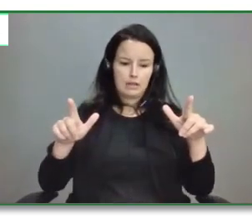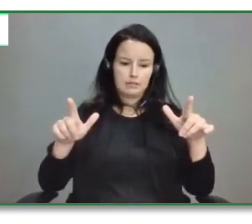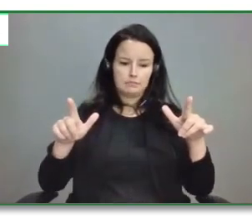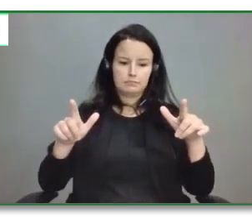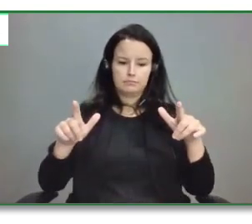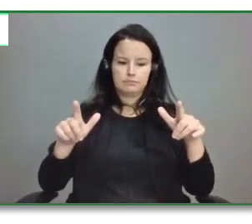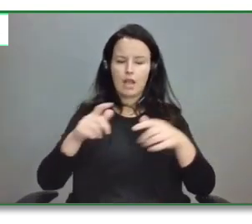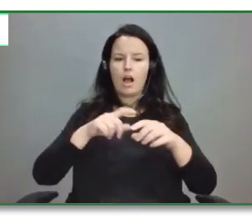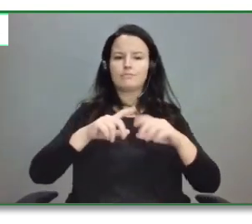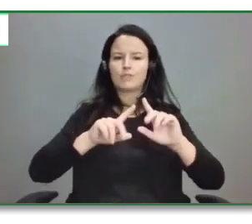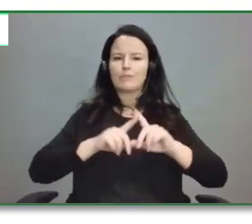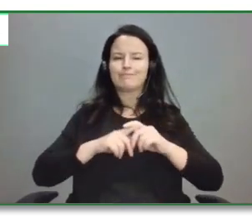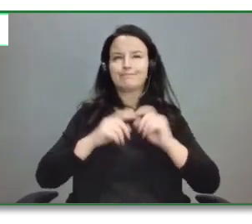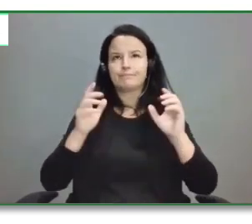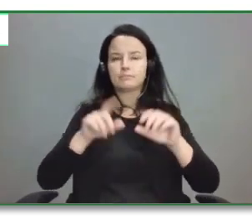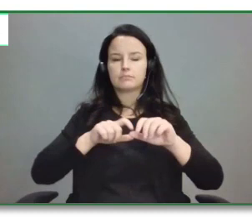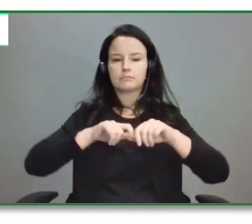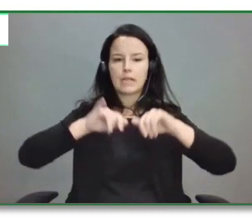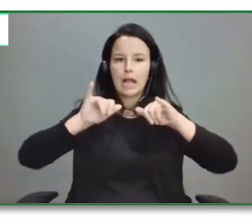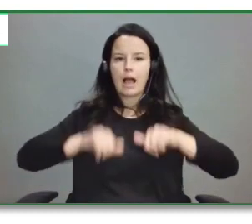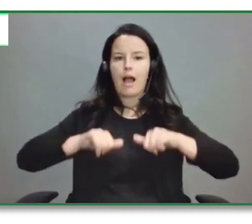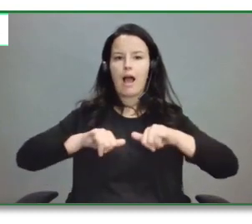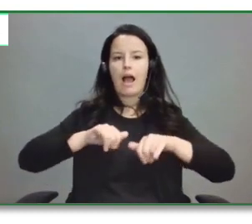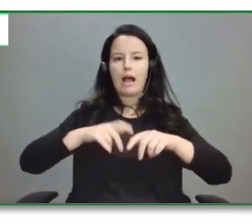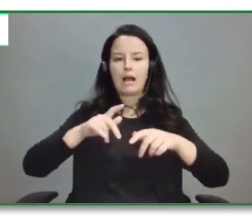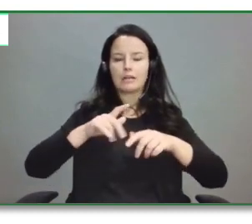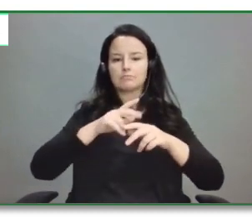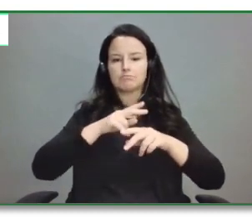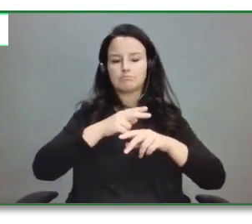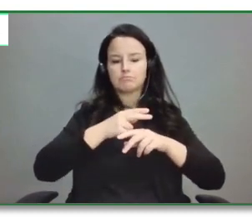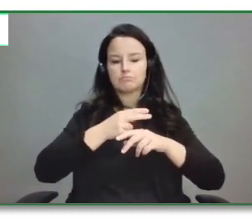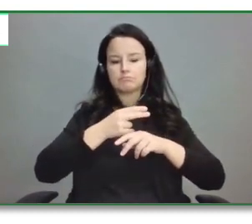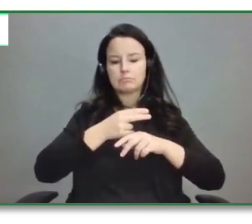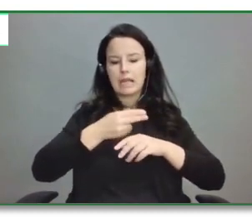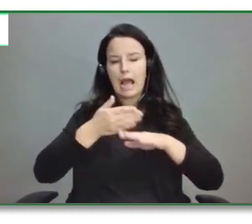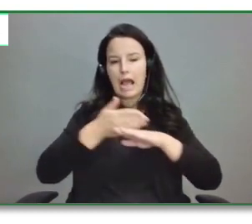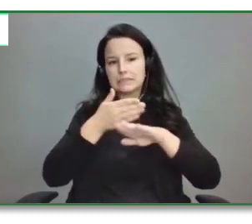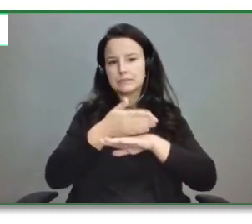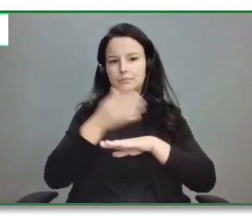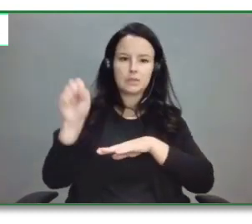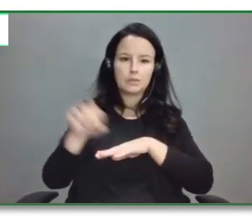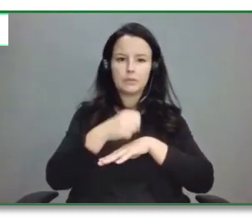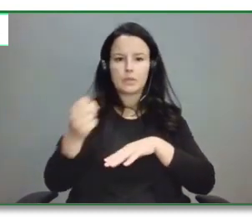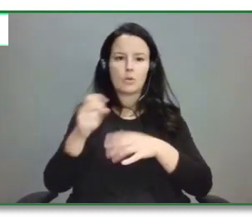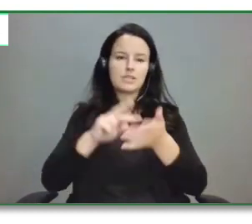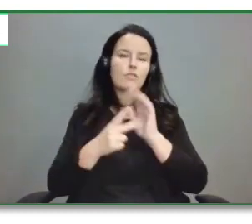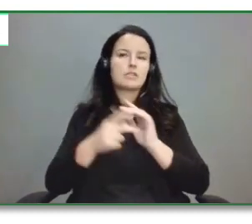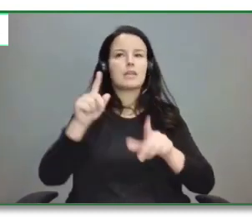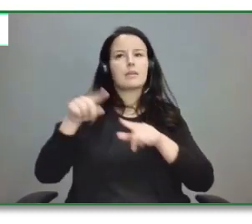univarié qui répond aux critères de